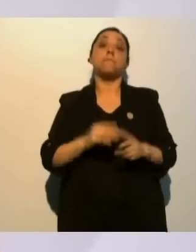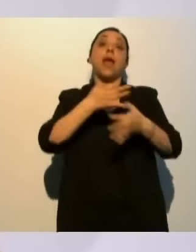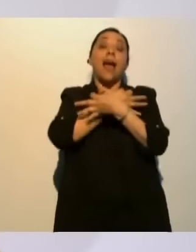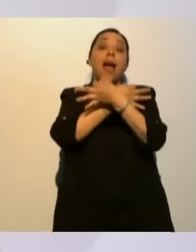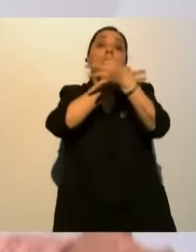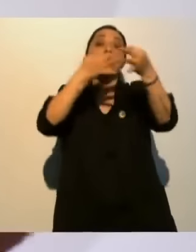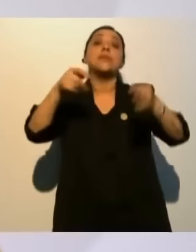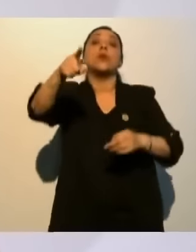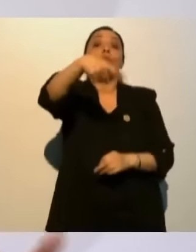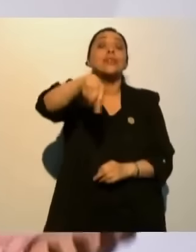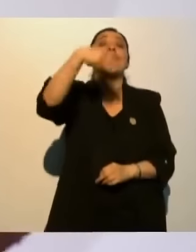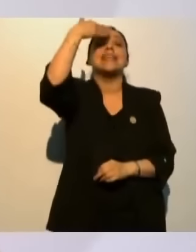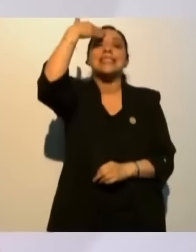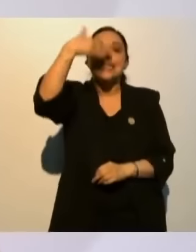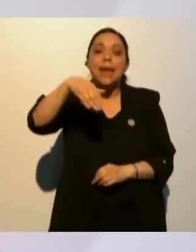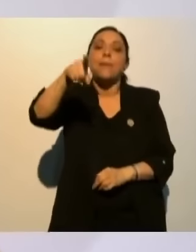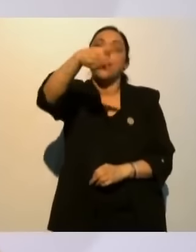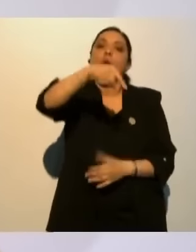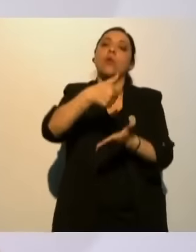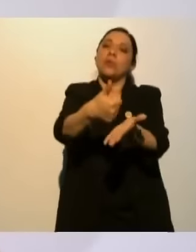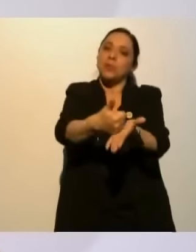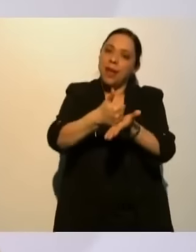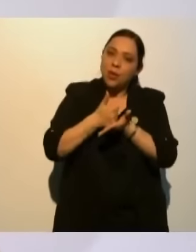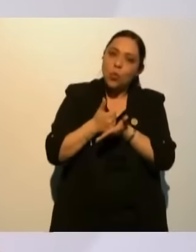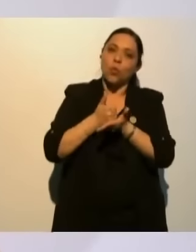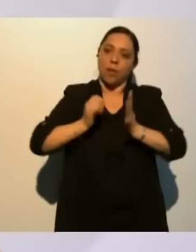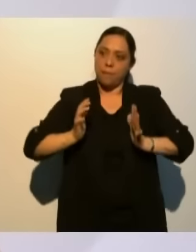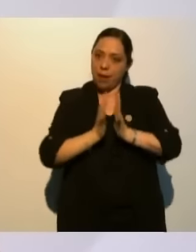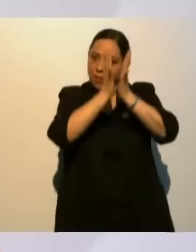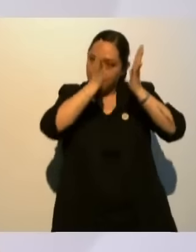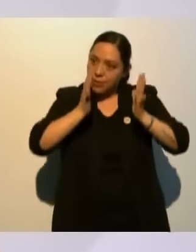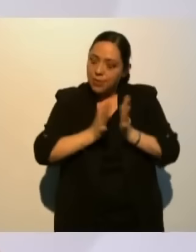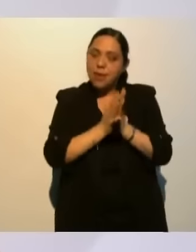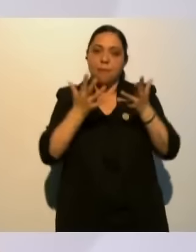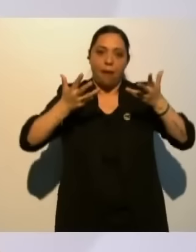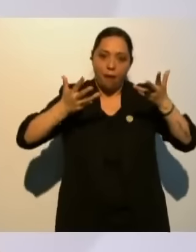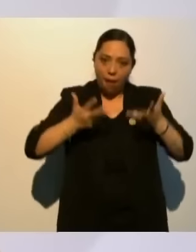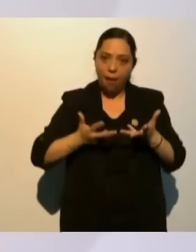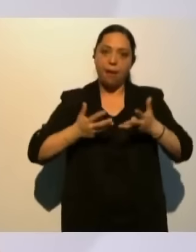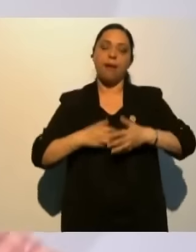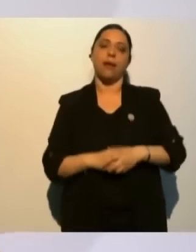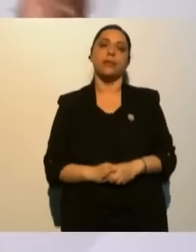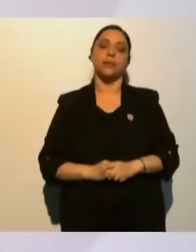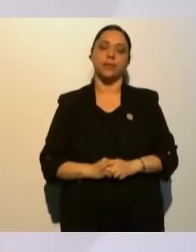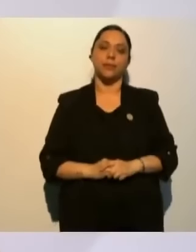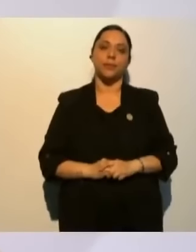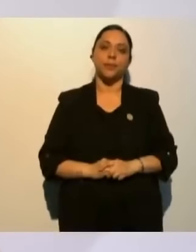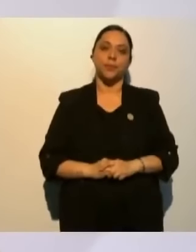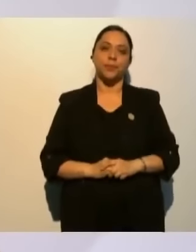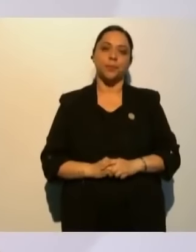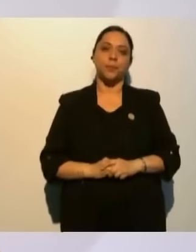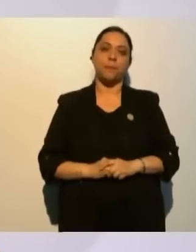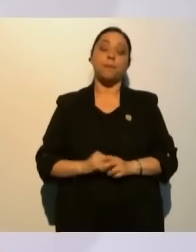ustedes nos ayuden que participen en todo este proceso que hagamos más de 13000 asambleas